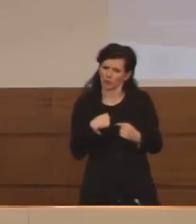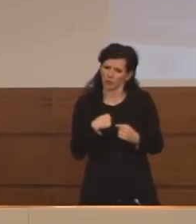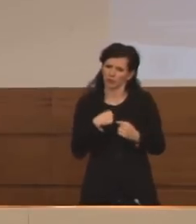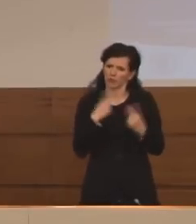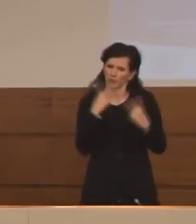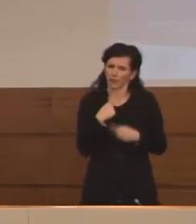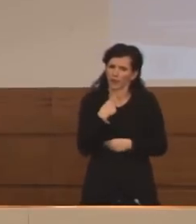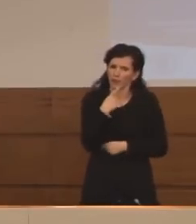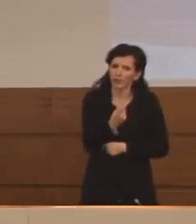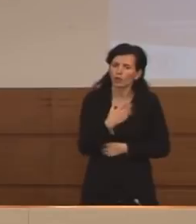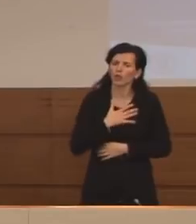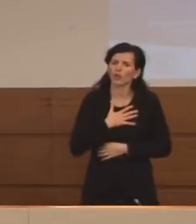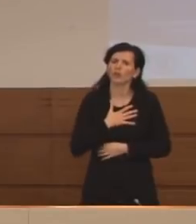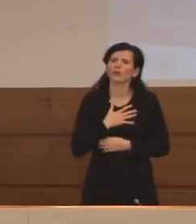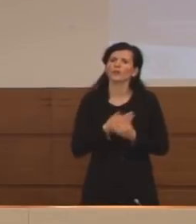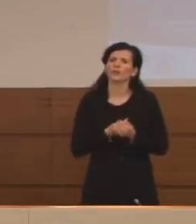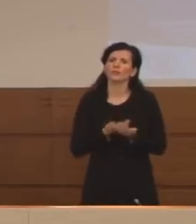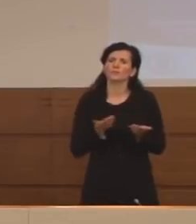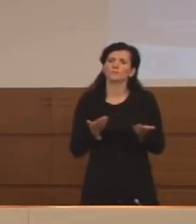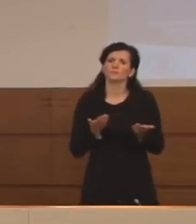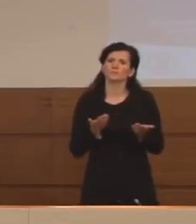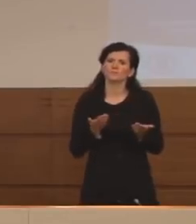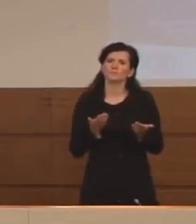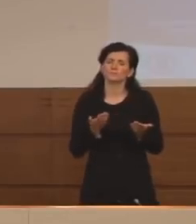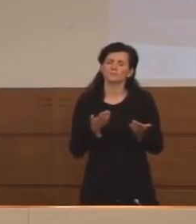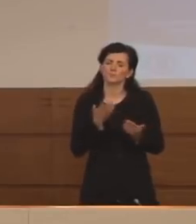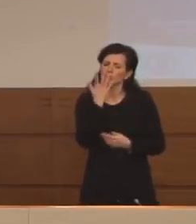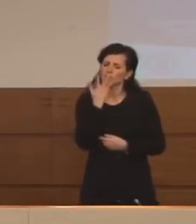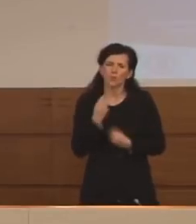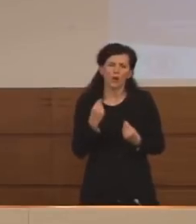è riuscire ad essere tempestivi